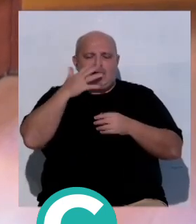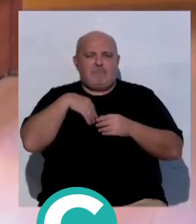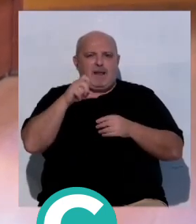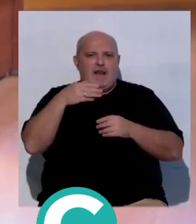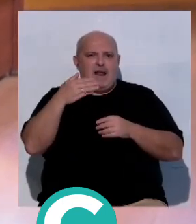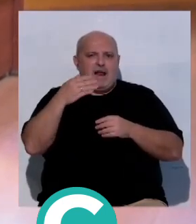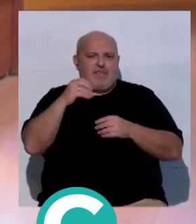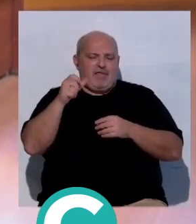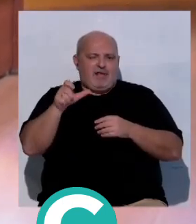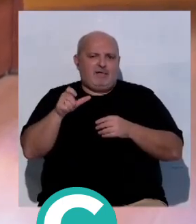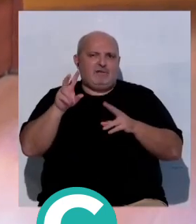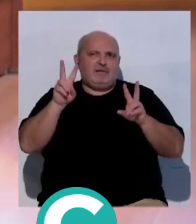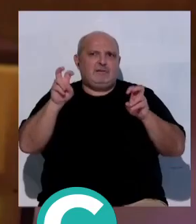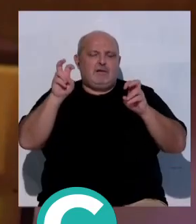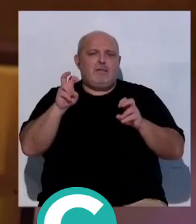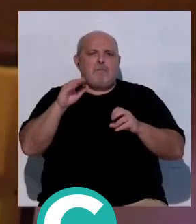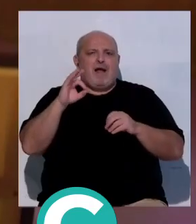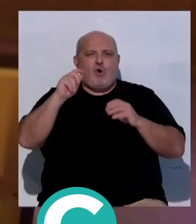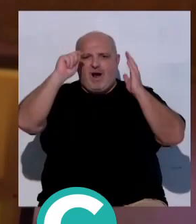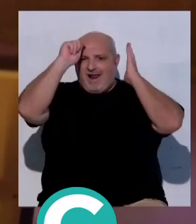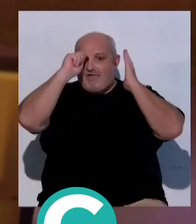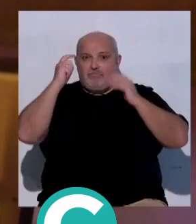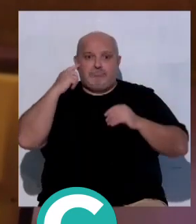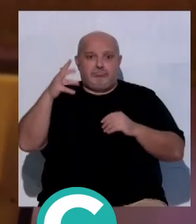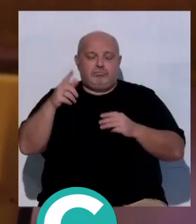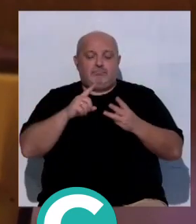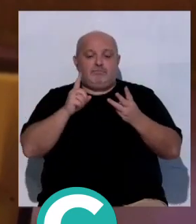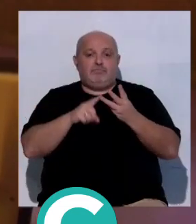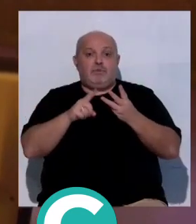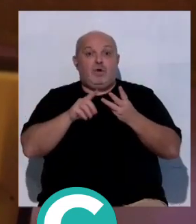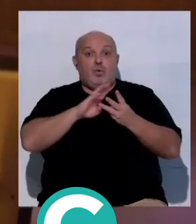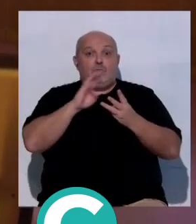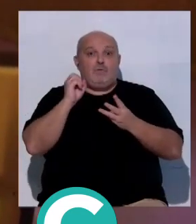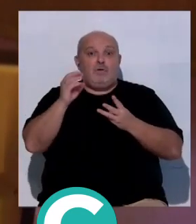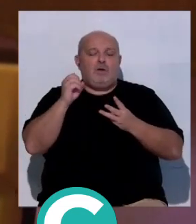García arz con el título Paco Alba no inventó la comparsa y una última del autor Juan mabra